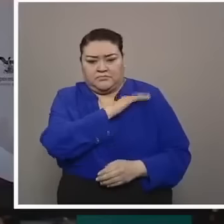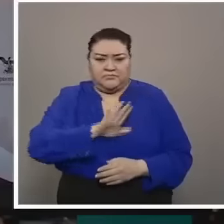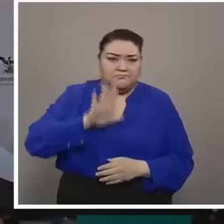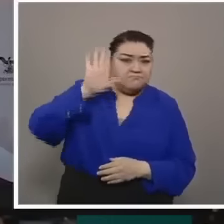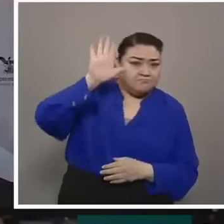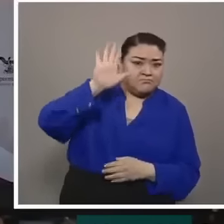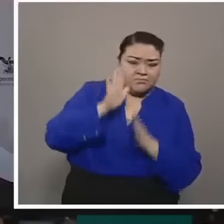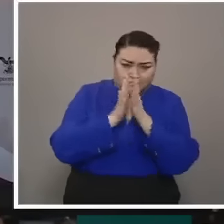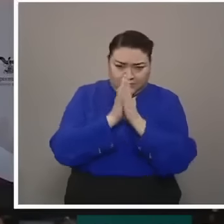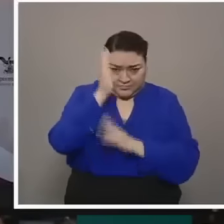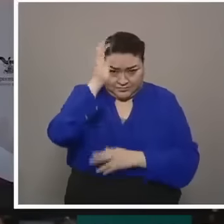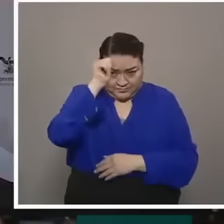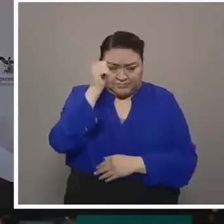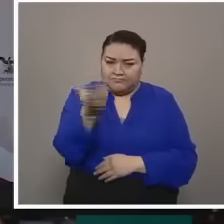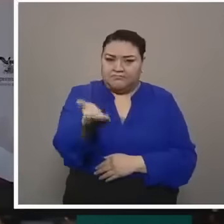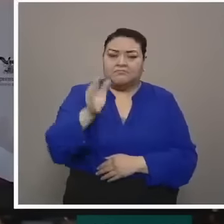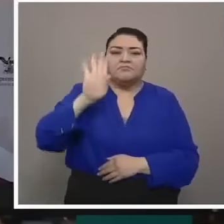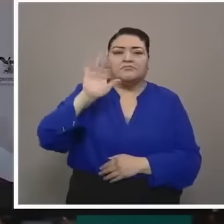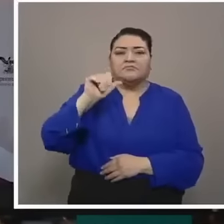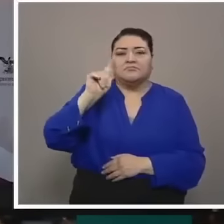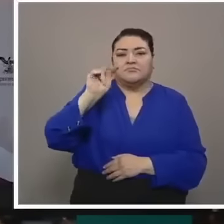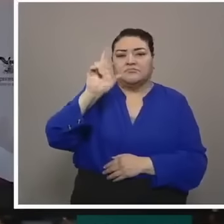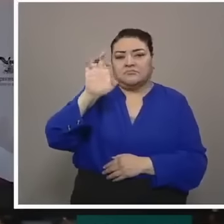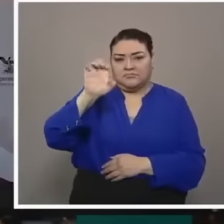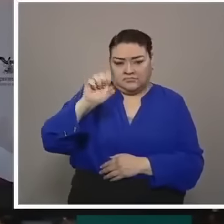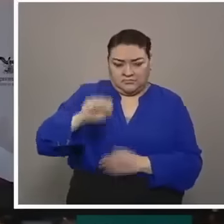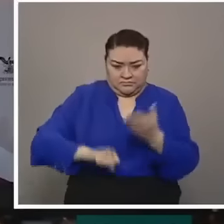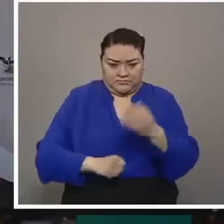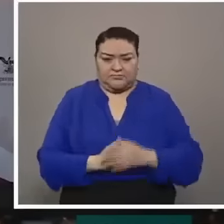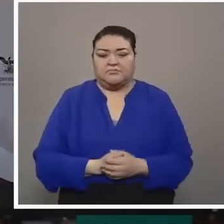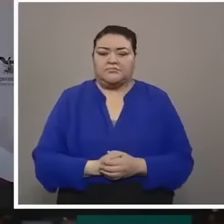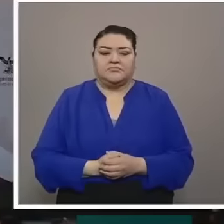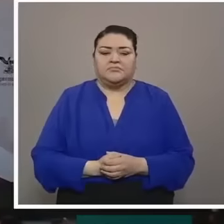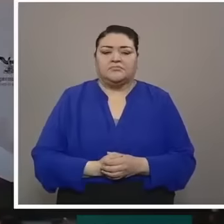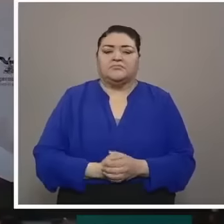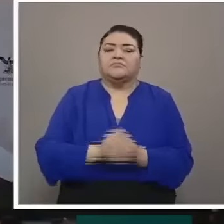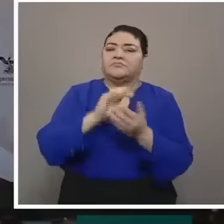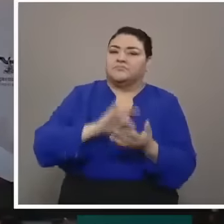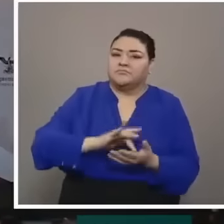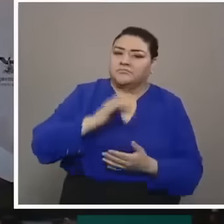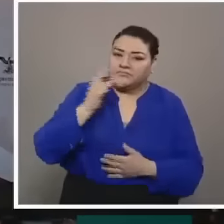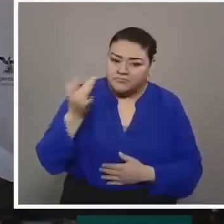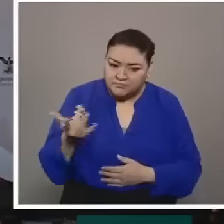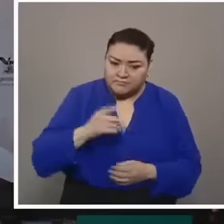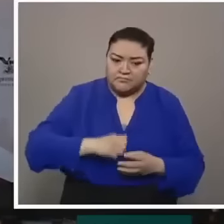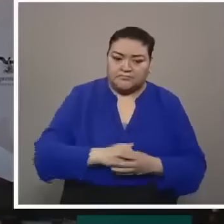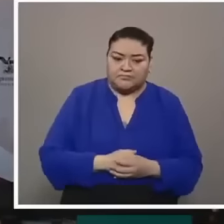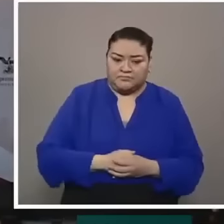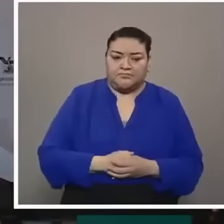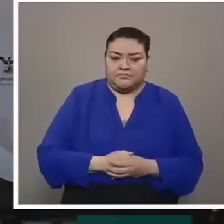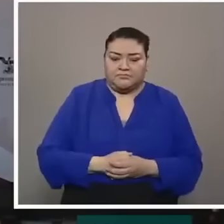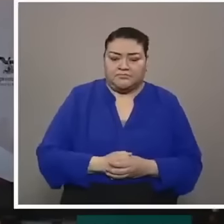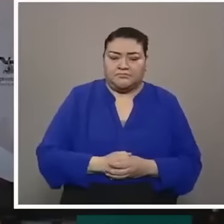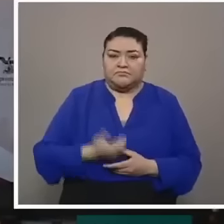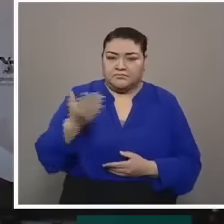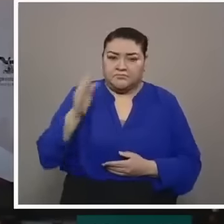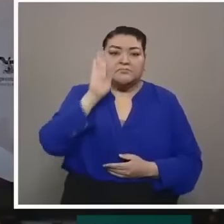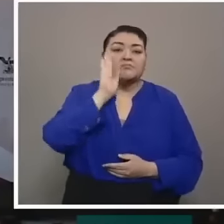tiene la palabra, ministra Lenia Batres. Muchas, muchas gracias, ministro presidente, compañeras,